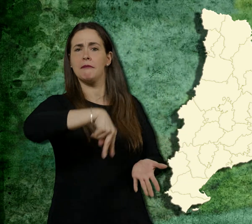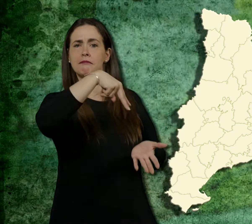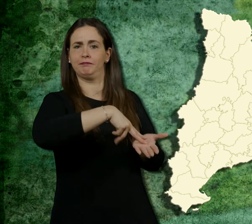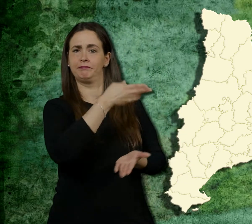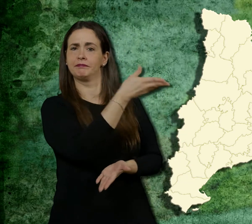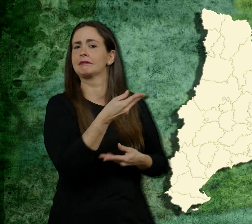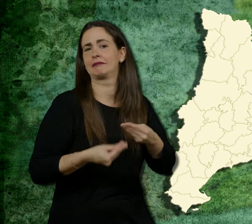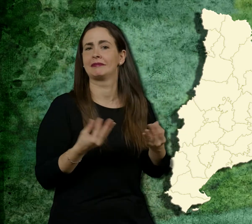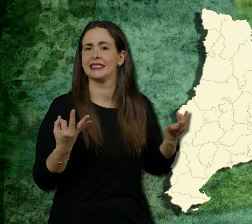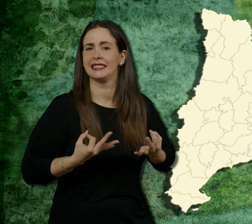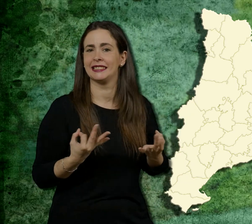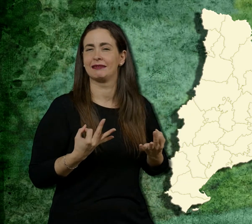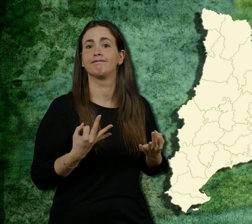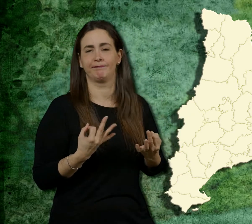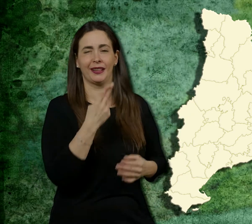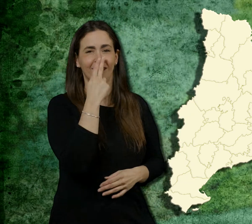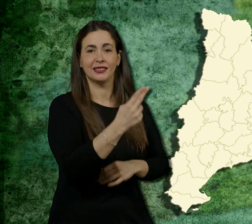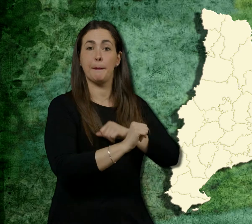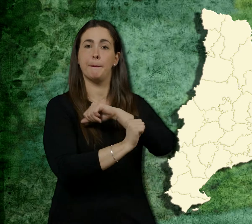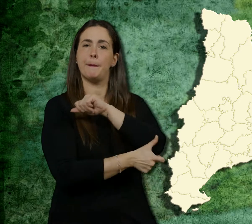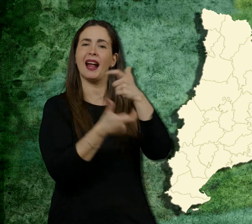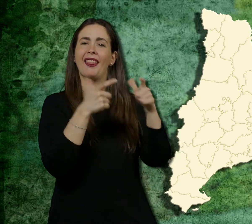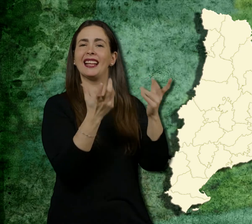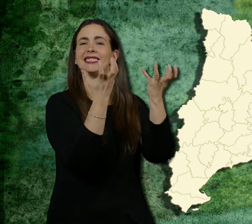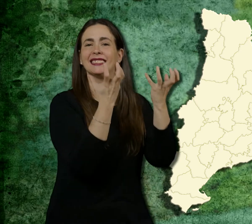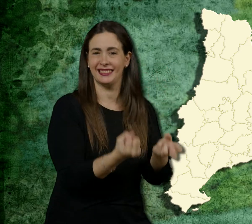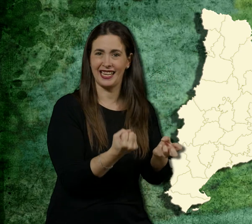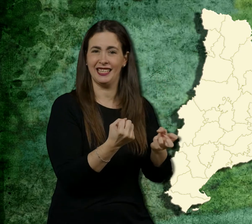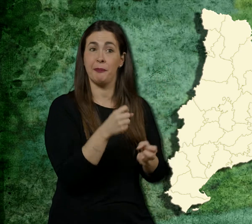Imprescindible: Visitar el Parc de la Sèquia